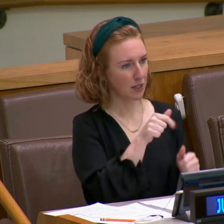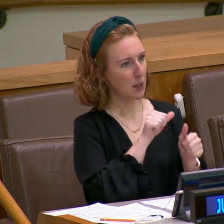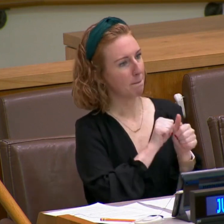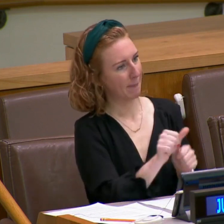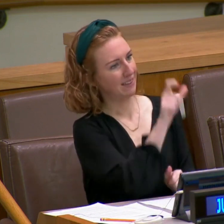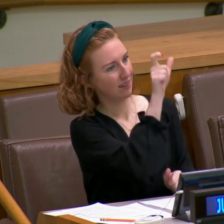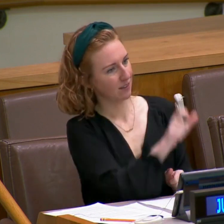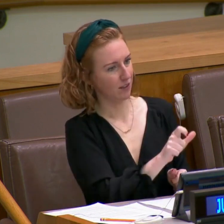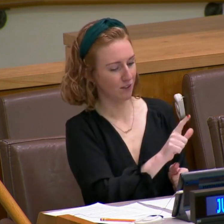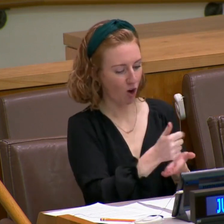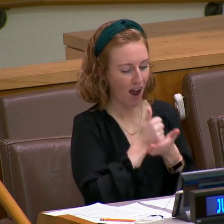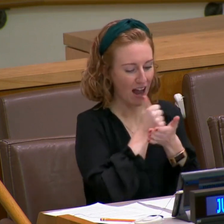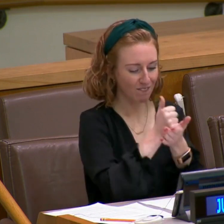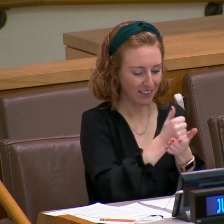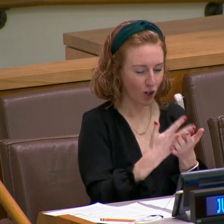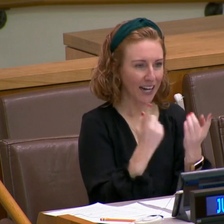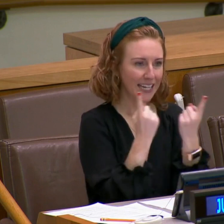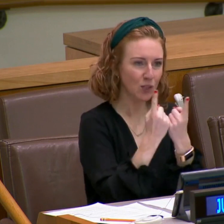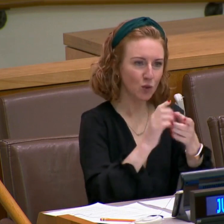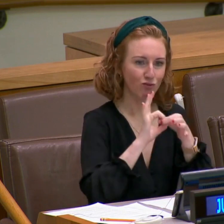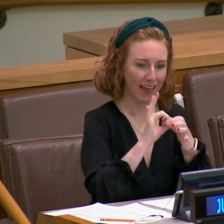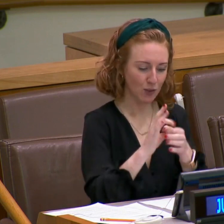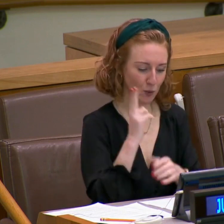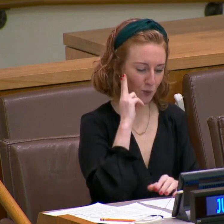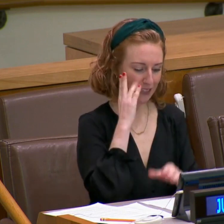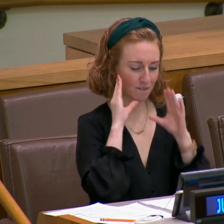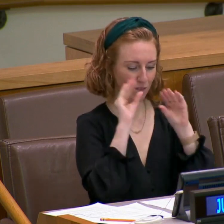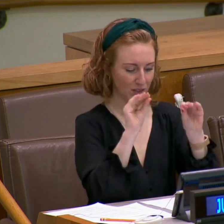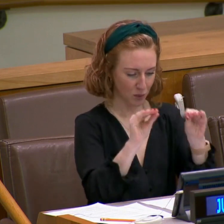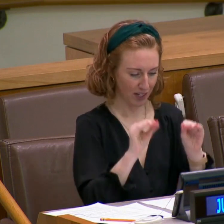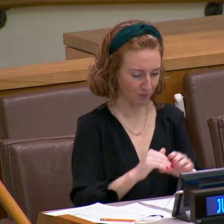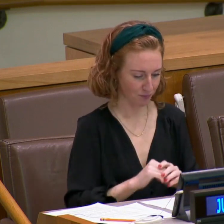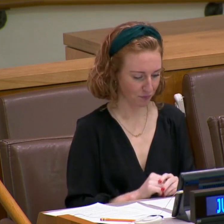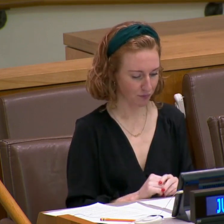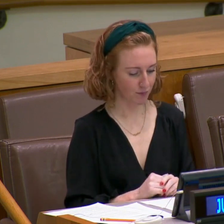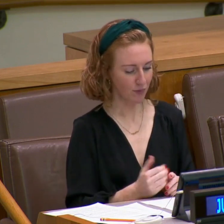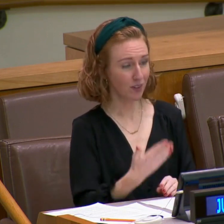están en mejores condiciones para asesorar en las cuestiones relacionadas con la educación para las personas sordas.